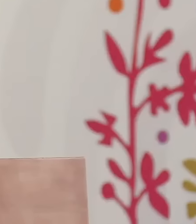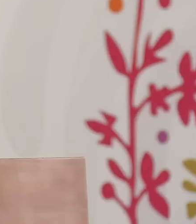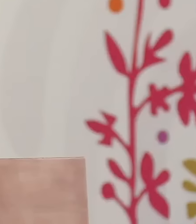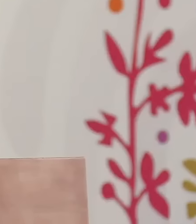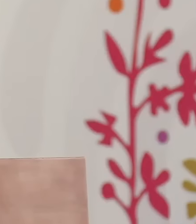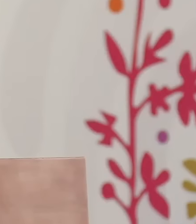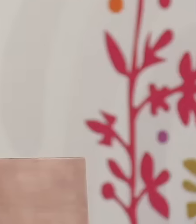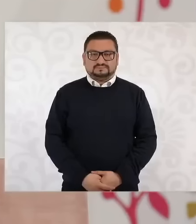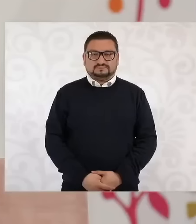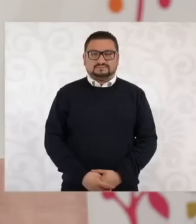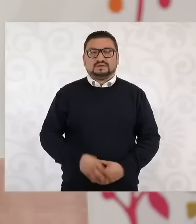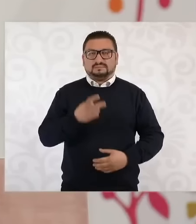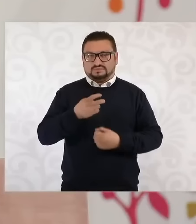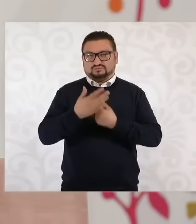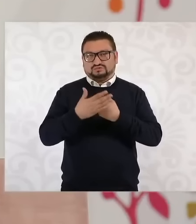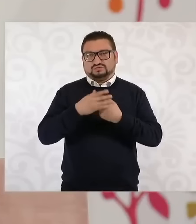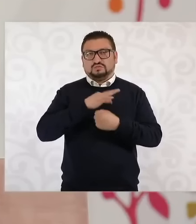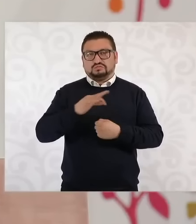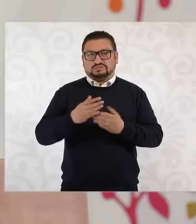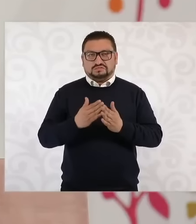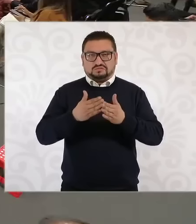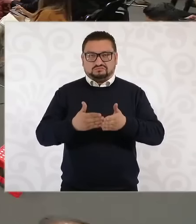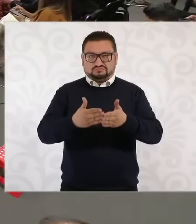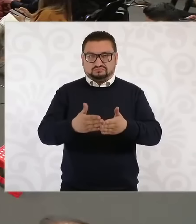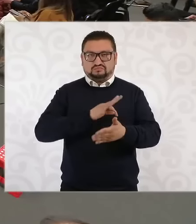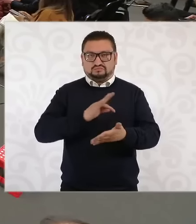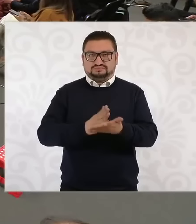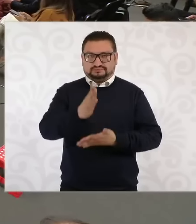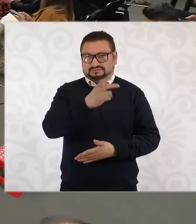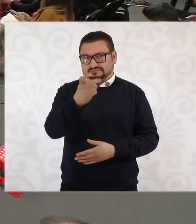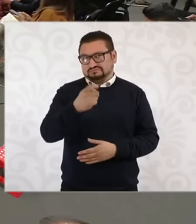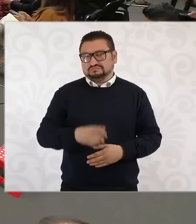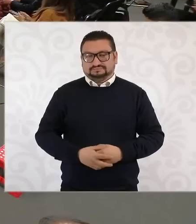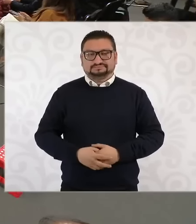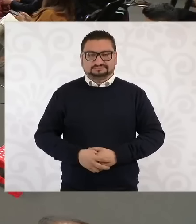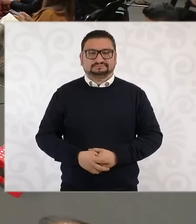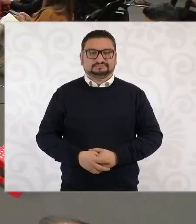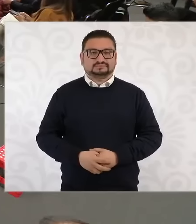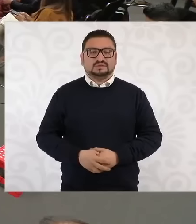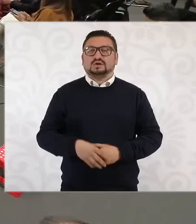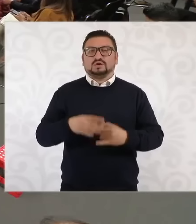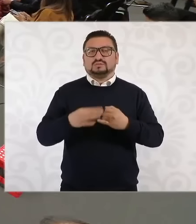Entonces también eso está considerado dentro del costo. Muchas gracias. Por otro lado,